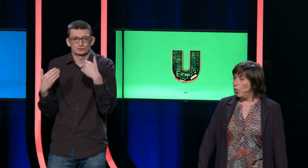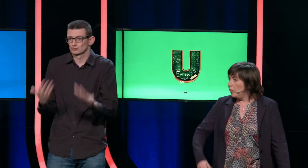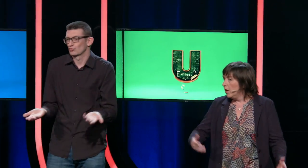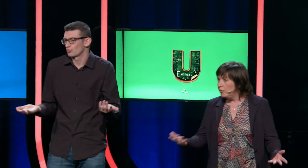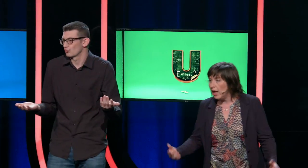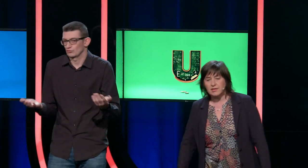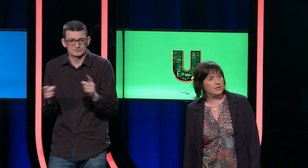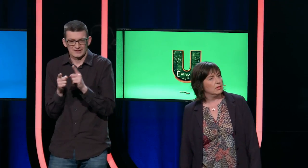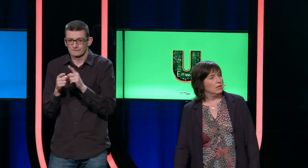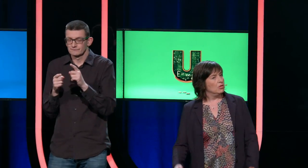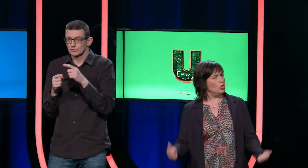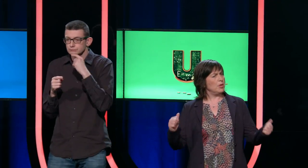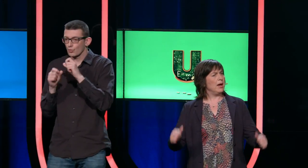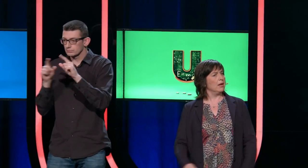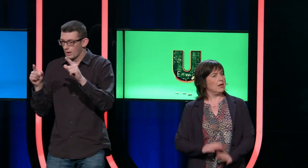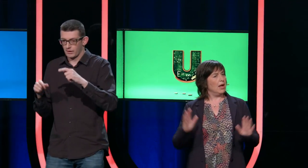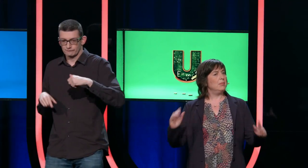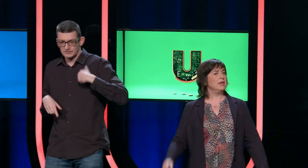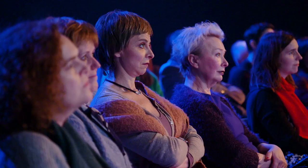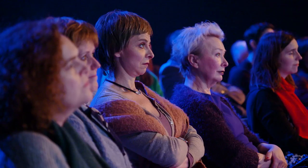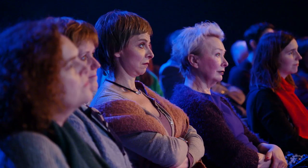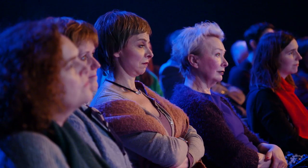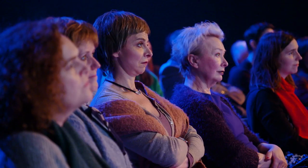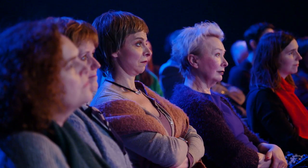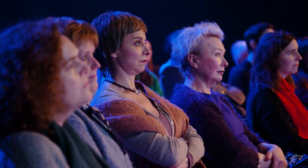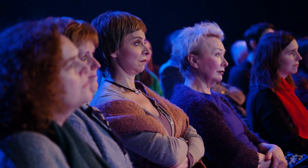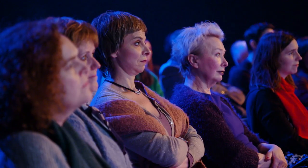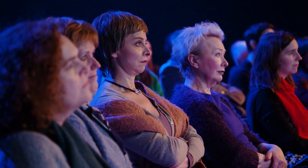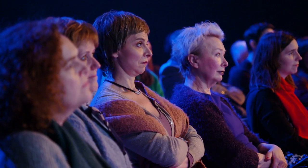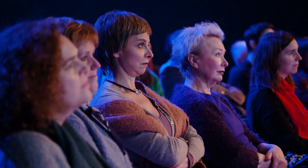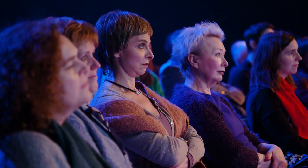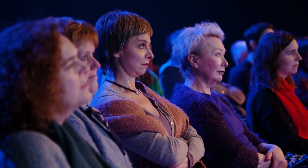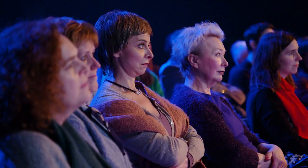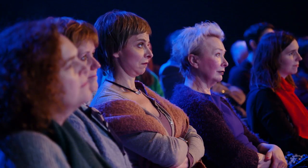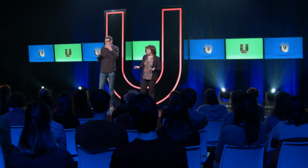Of Frans. Supermakkelijk, allemaal dezelfde taal. Maar zo werkt het niet.